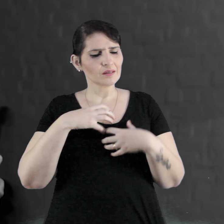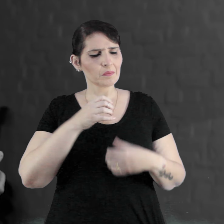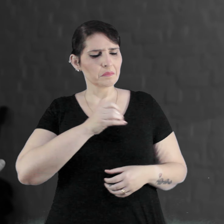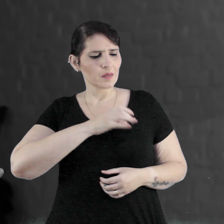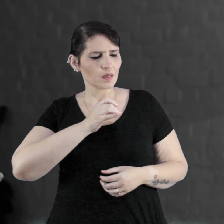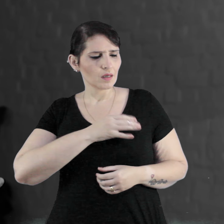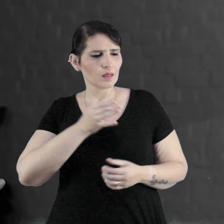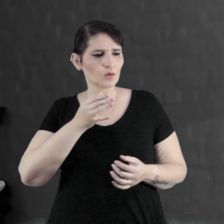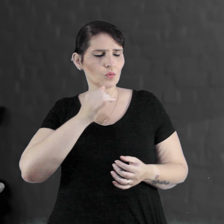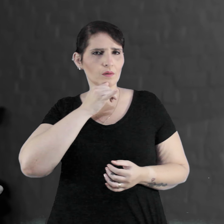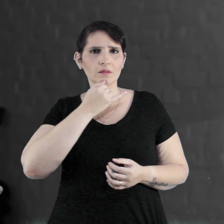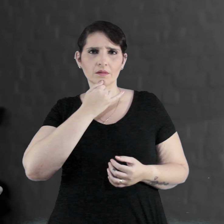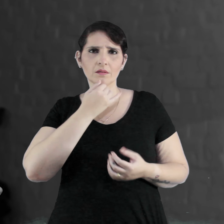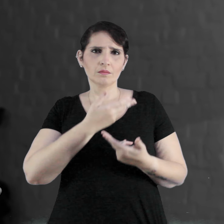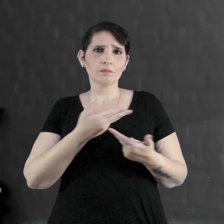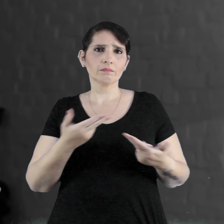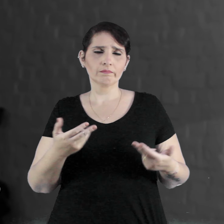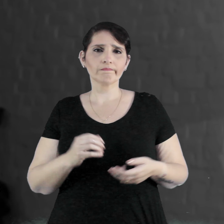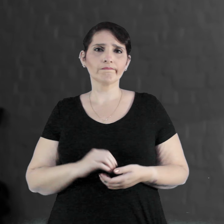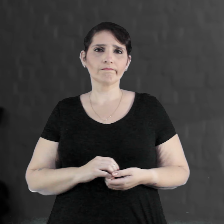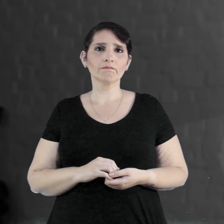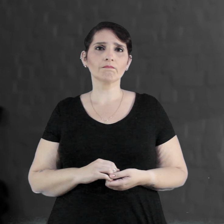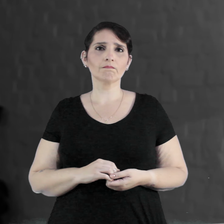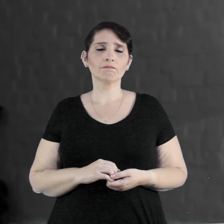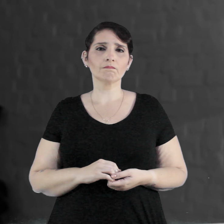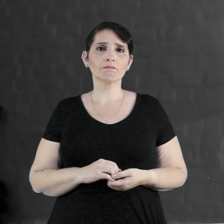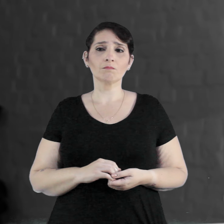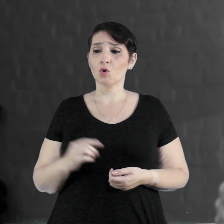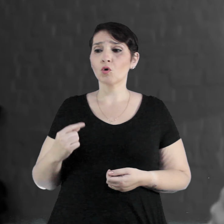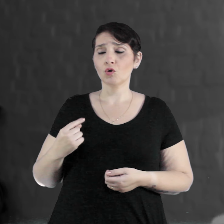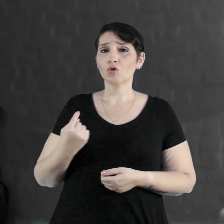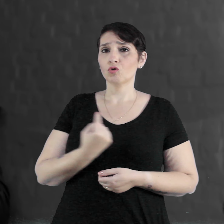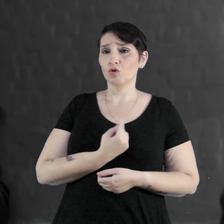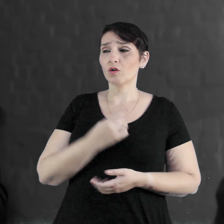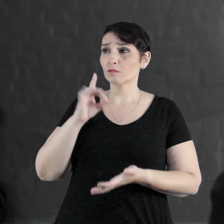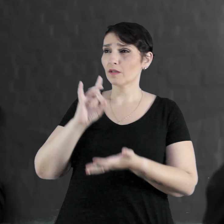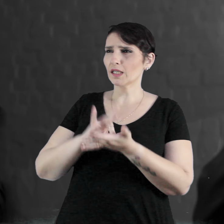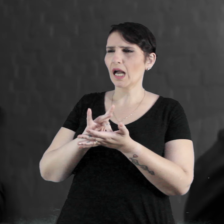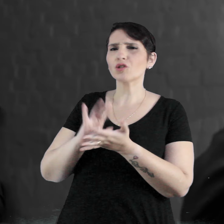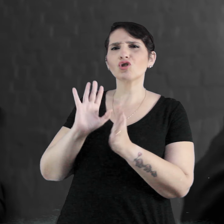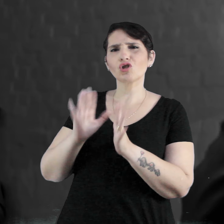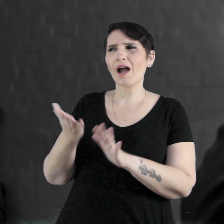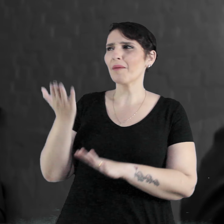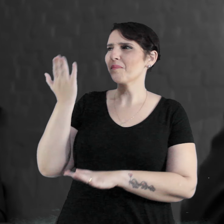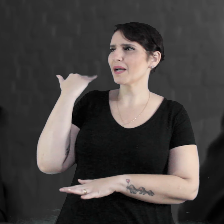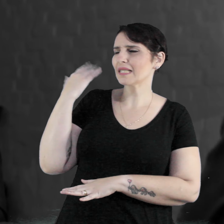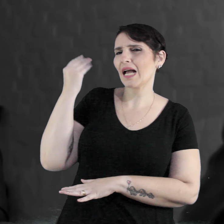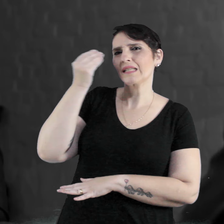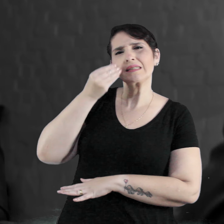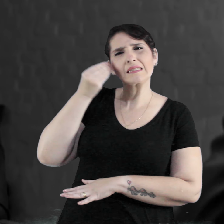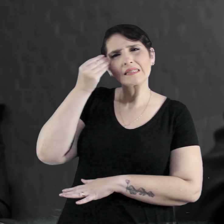e tristeza. Todos nós experimentamos algum sofrimento no passado